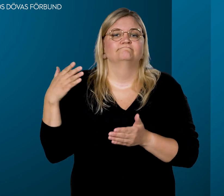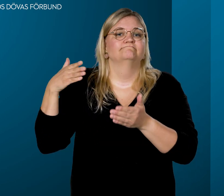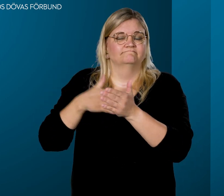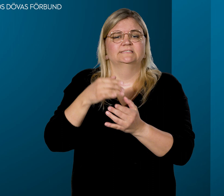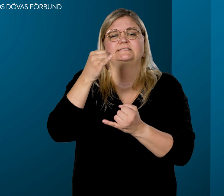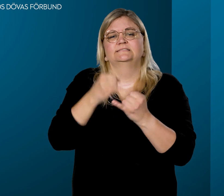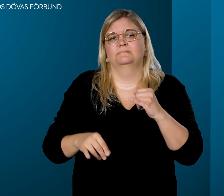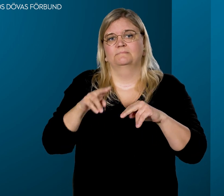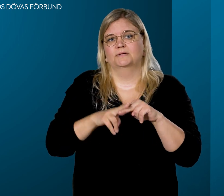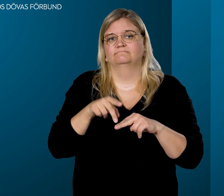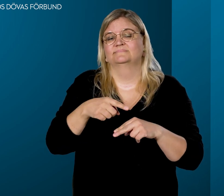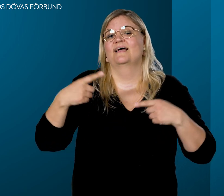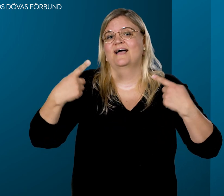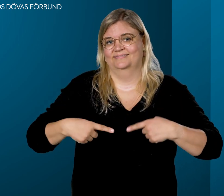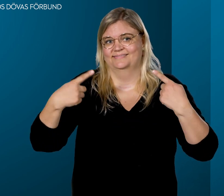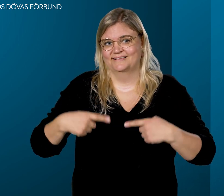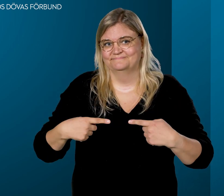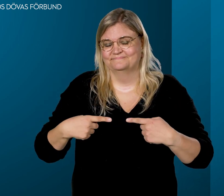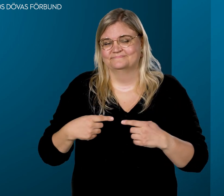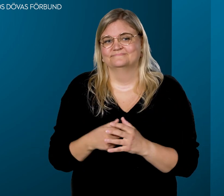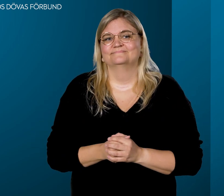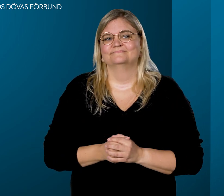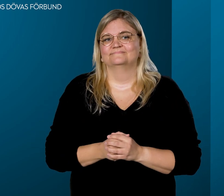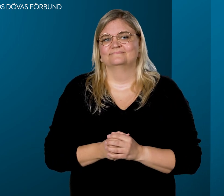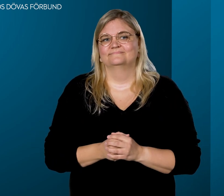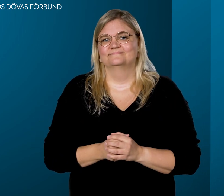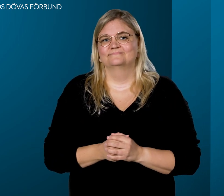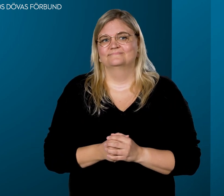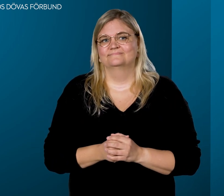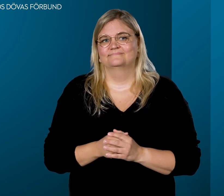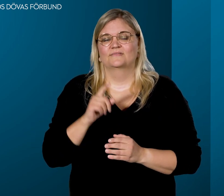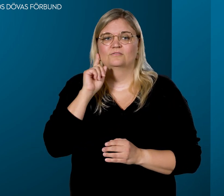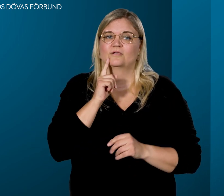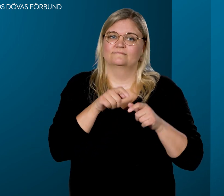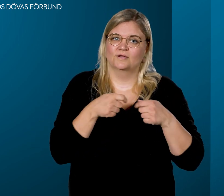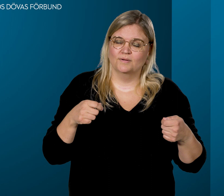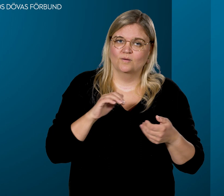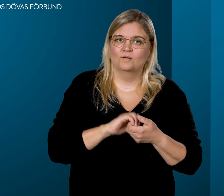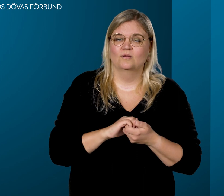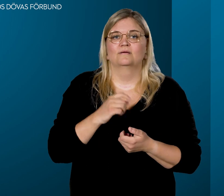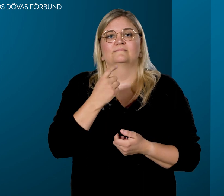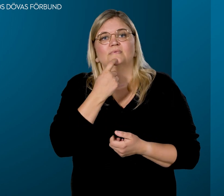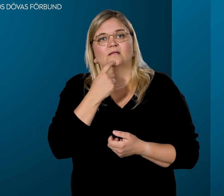Den slutfördes i december 2023 när den nådde sin sista etapp, Kajana. Turnén ordnades av Finlands Dövas Förbund -